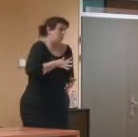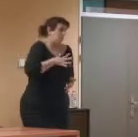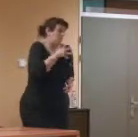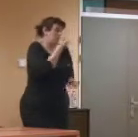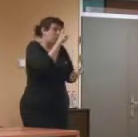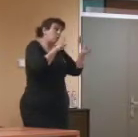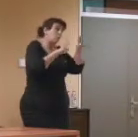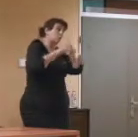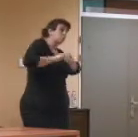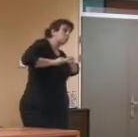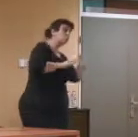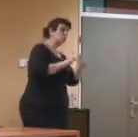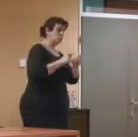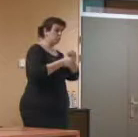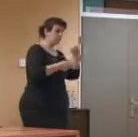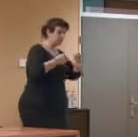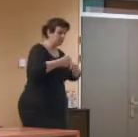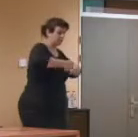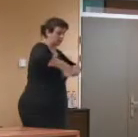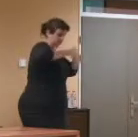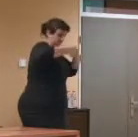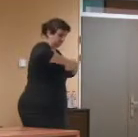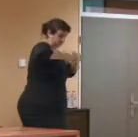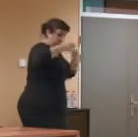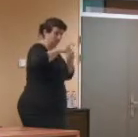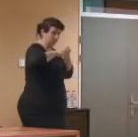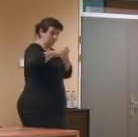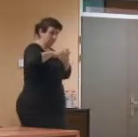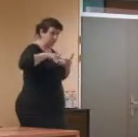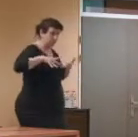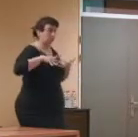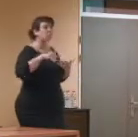por una disputa entre un matrimonio, el de Vicente Vilar y su esposa